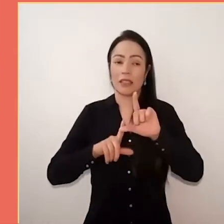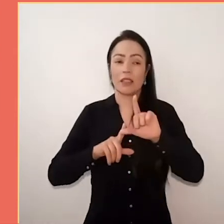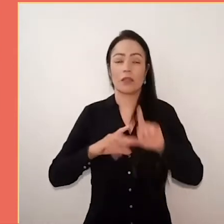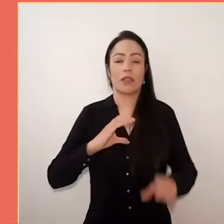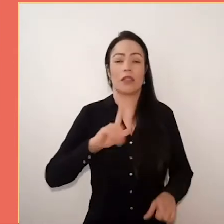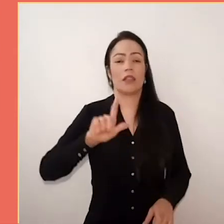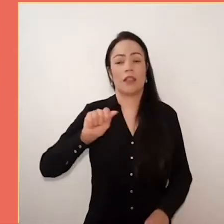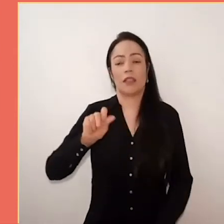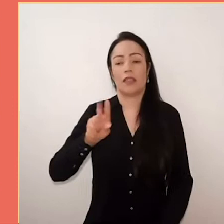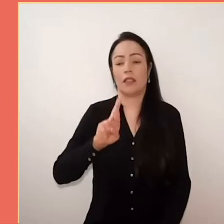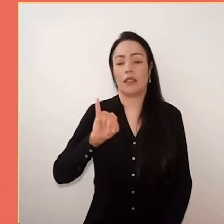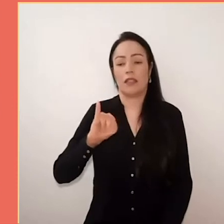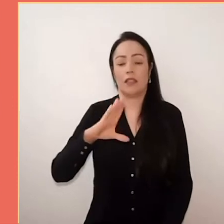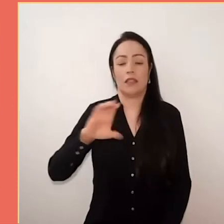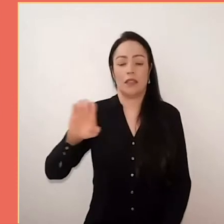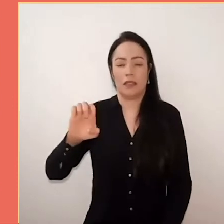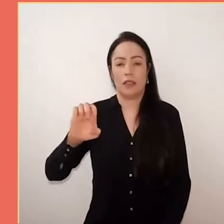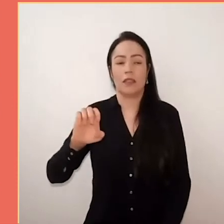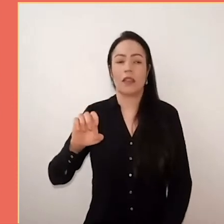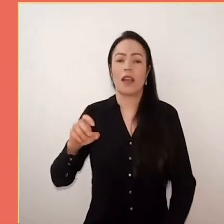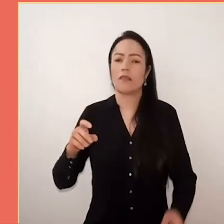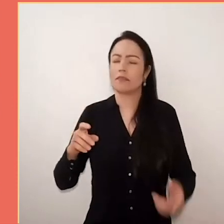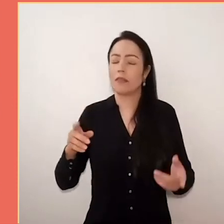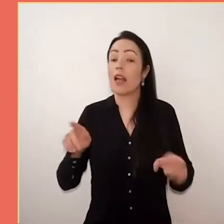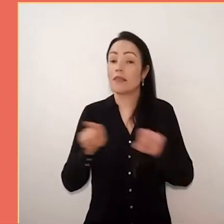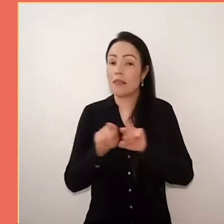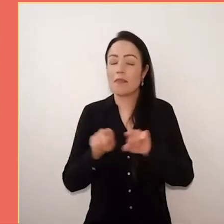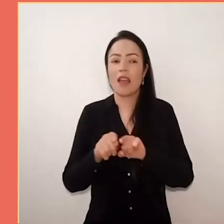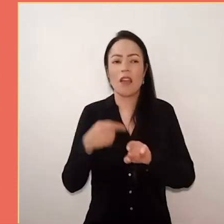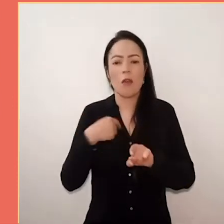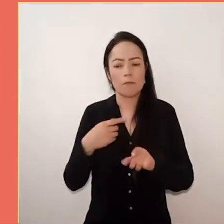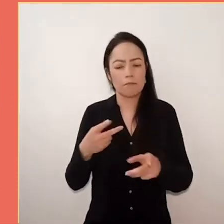E, ao mesmo tempo, dei de cara com uma peça do folclore,